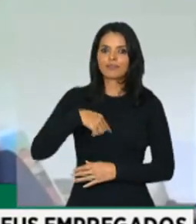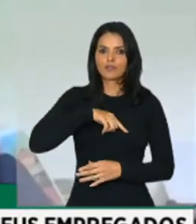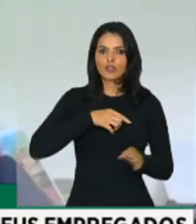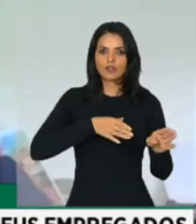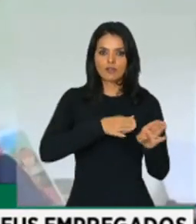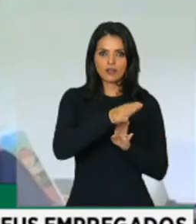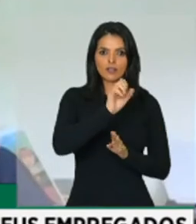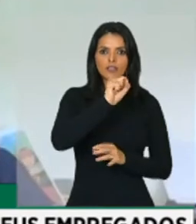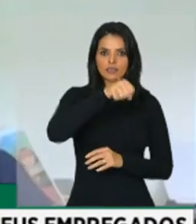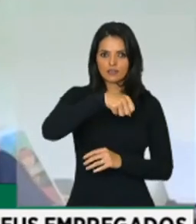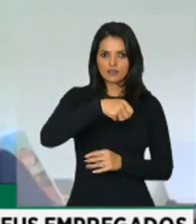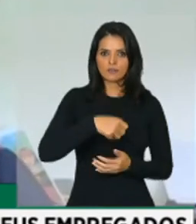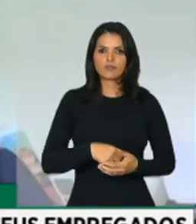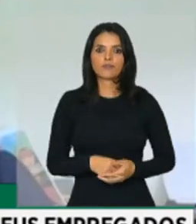SIM AO DESTAQUE. JUSTAMENTE PARA INCLUIR AS COMUNIDADES